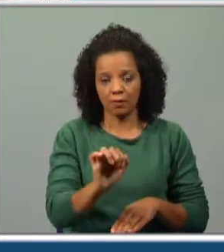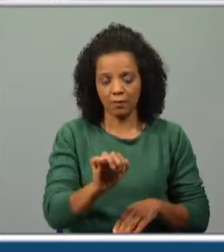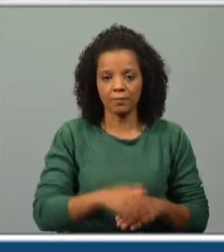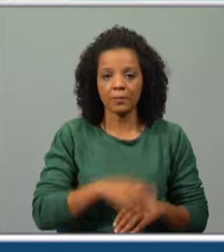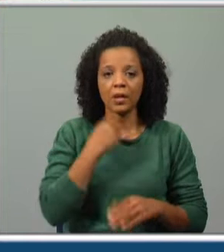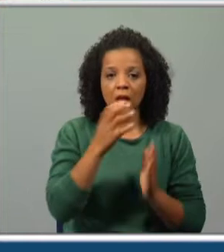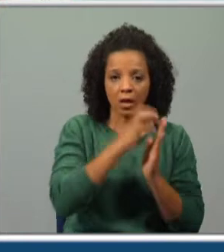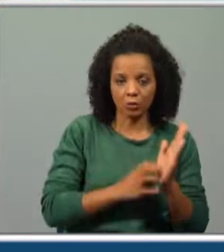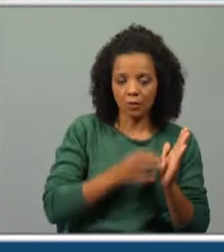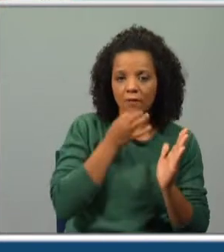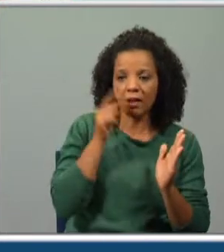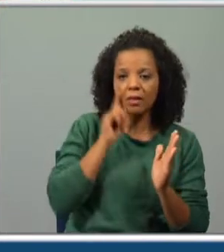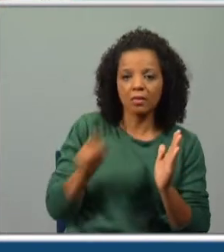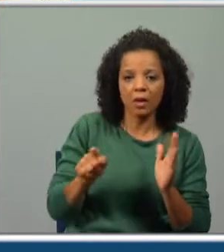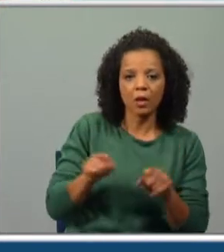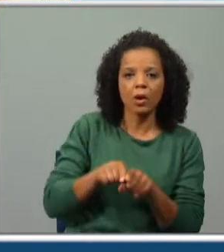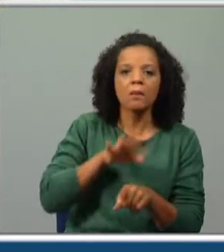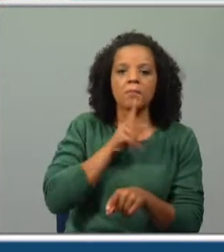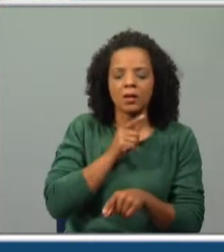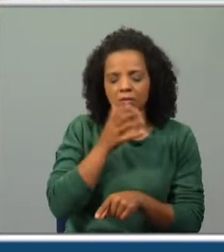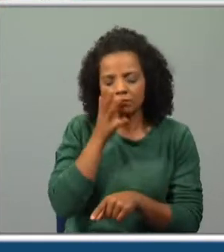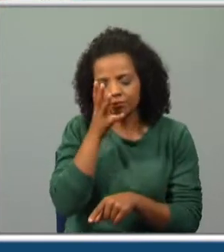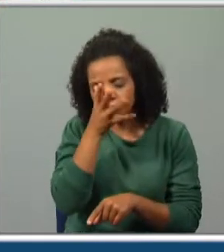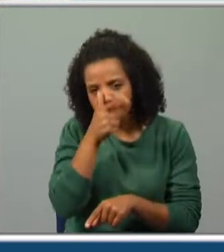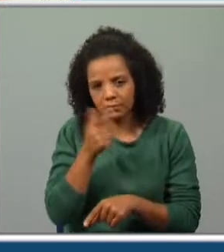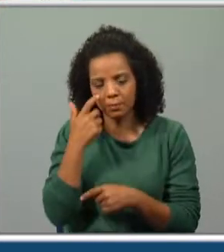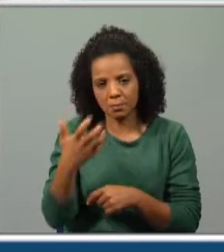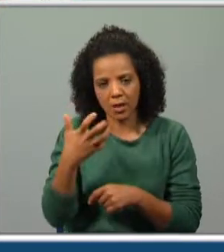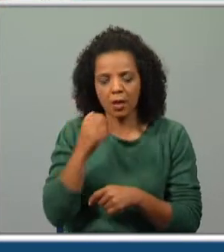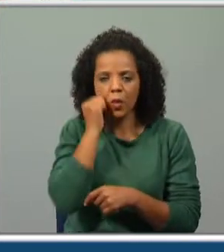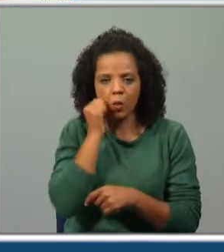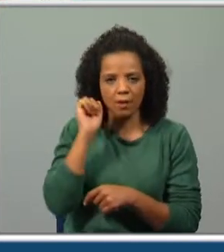narrador refere-se a ela como mãe dolorosa real sendo assim a sua dor por 敘述者稱她為母親痛苦的真實所以你的痛苦